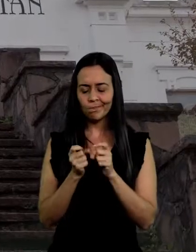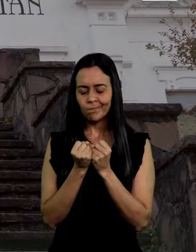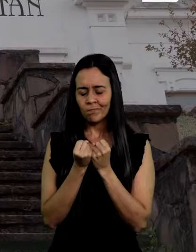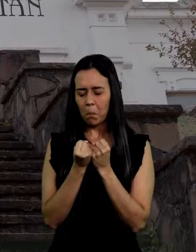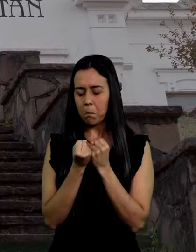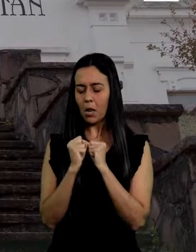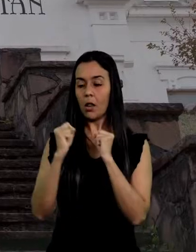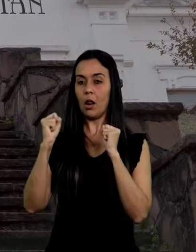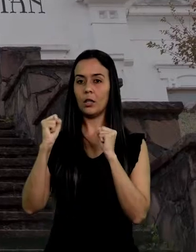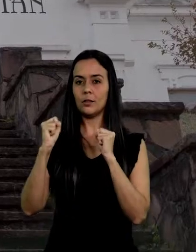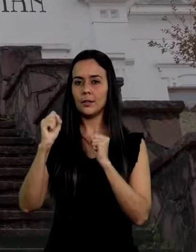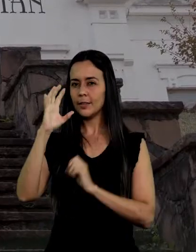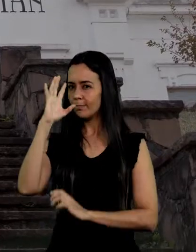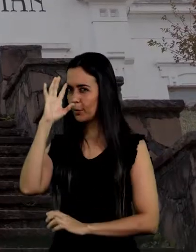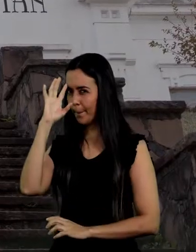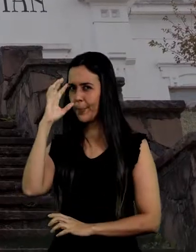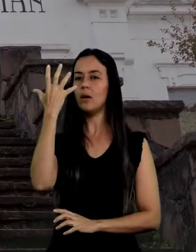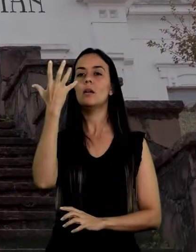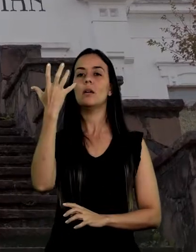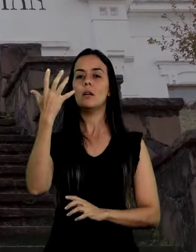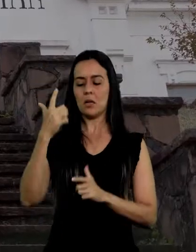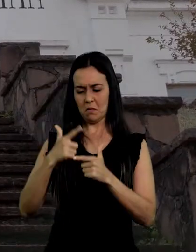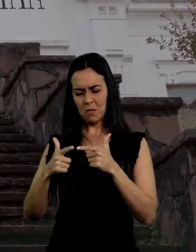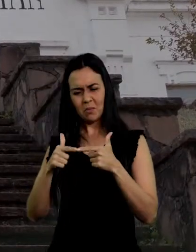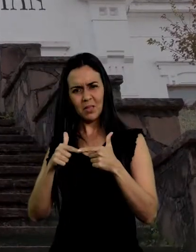nos ajuda a transformar o problema.